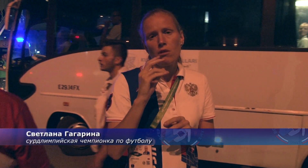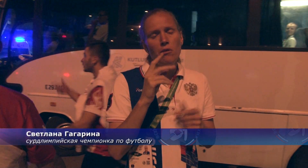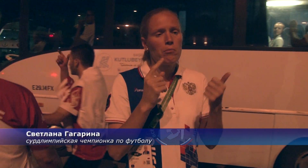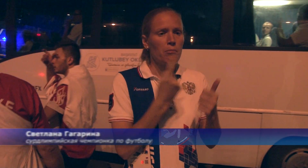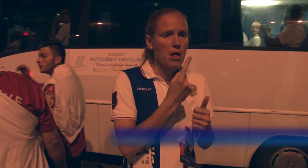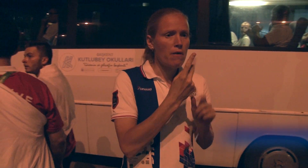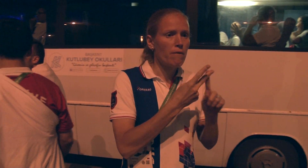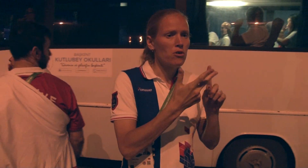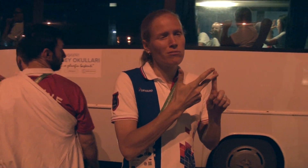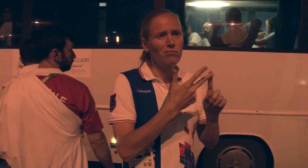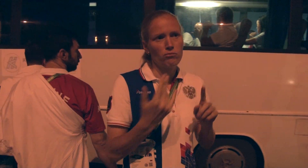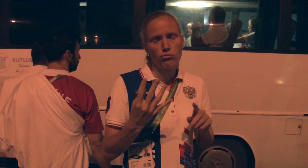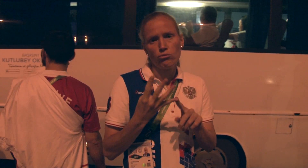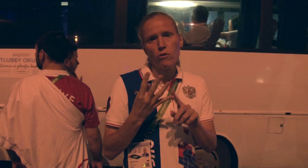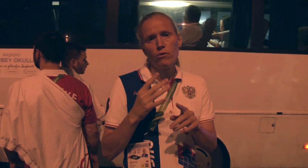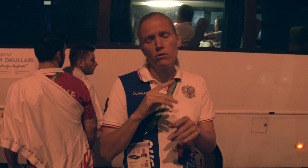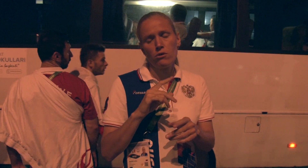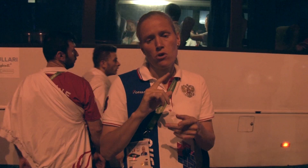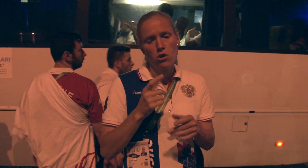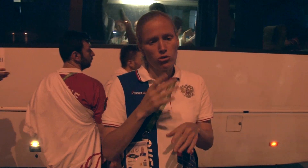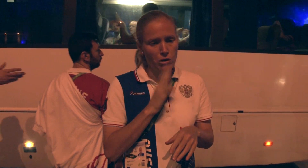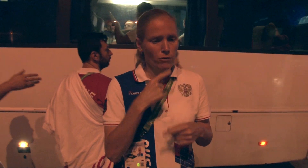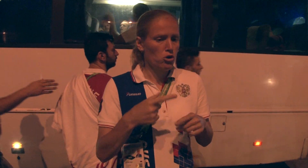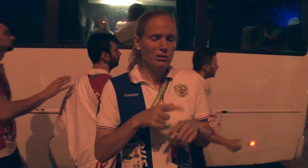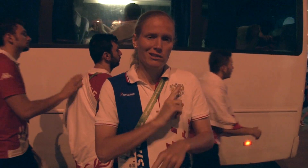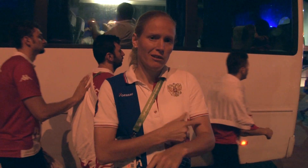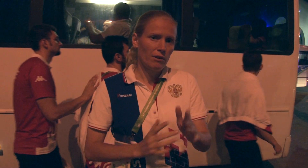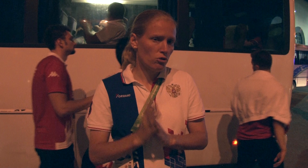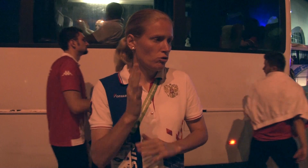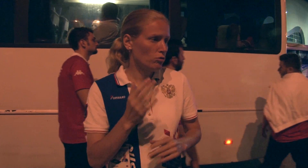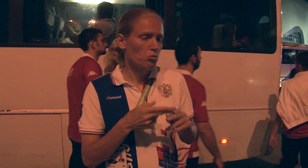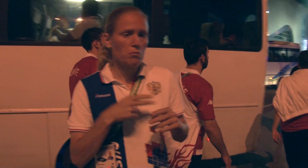На первых-вторых-третьих Играх такой конкуренции не было. Футбол сильно вырос…